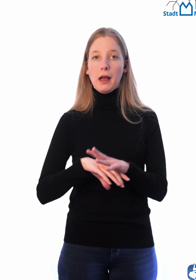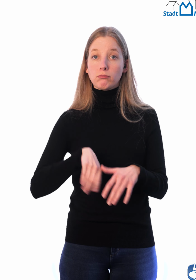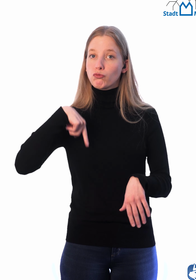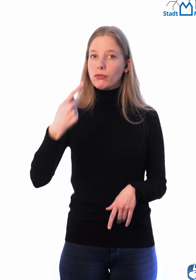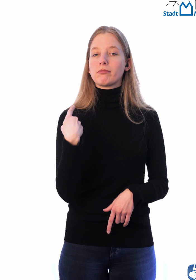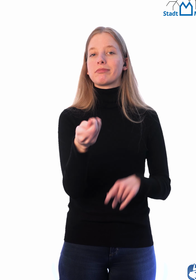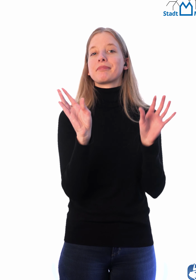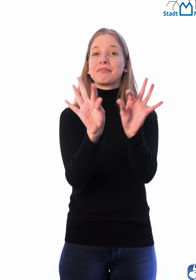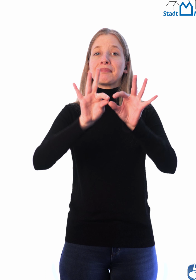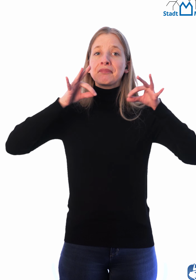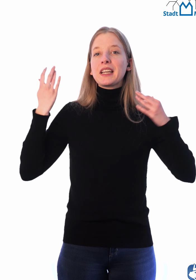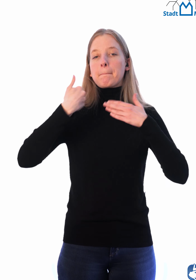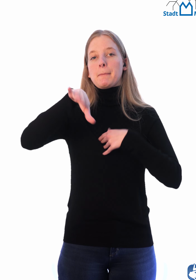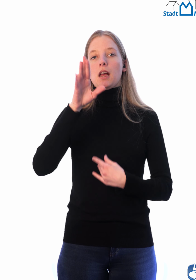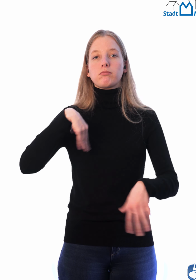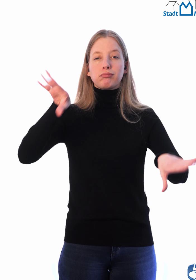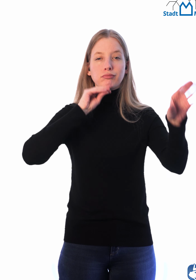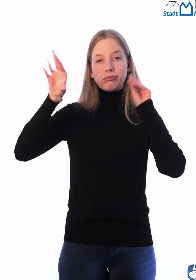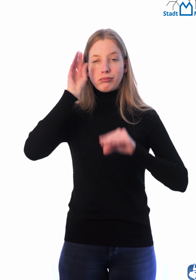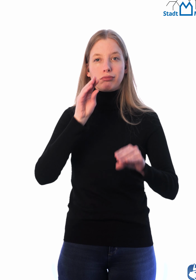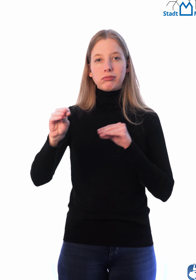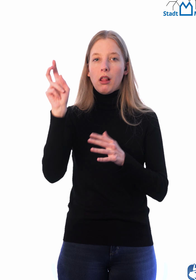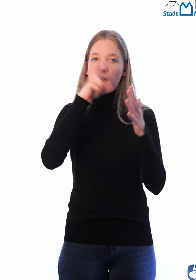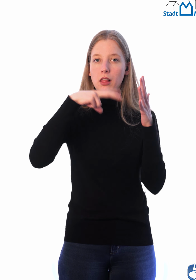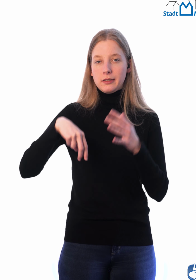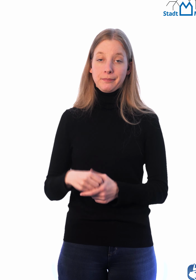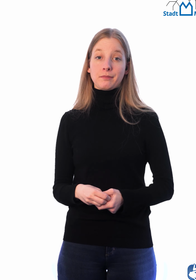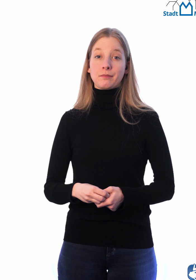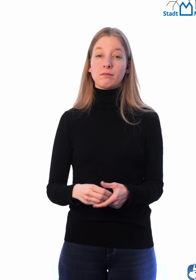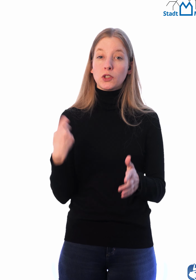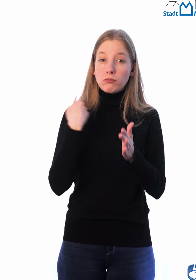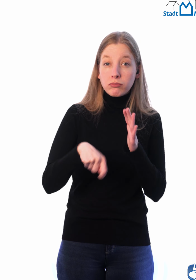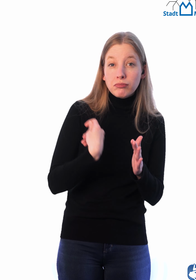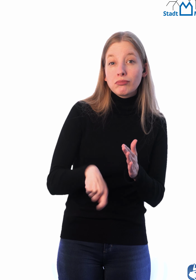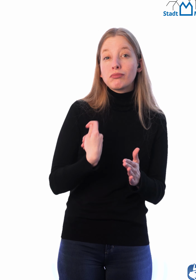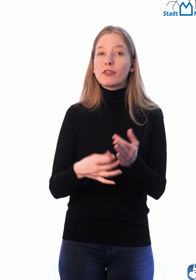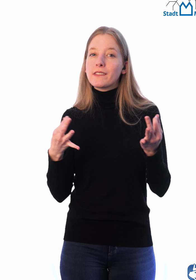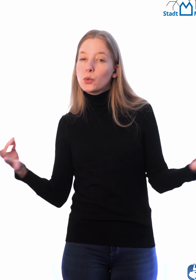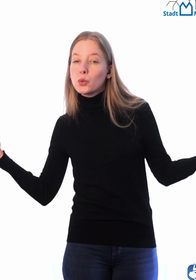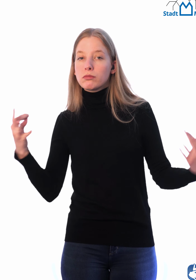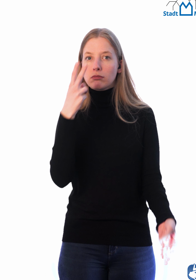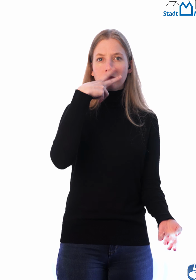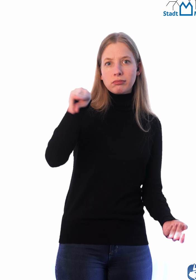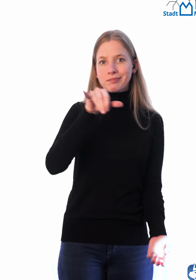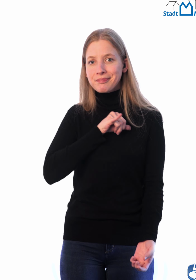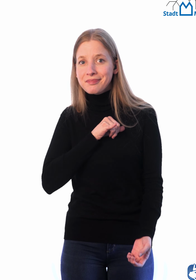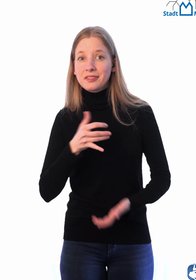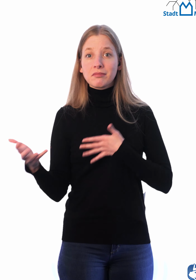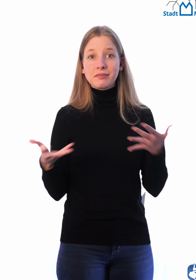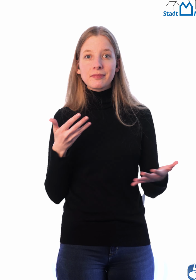Dann können Sie in einem Text mehr Informationen nachlesen. Shoppingvergnügen & Sehenswertes